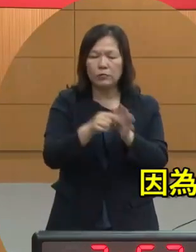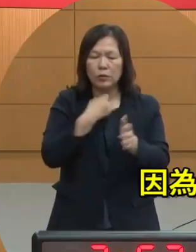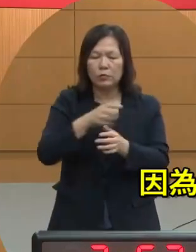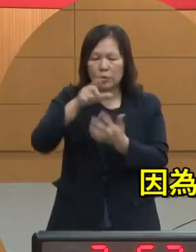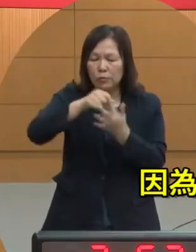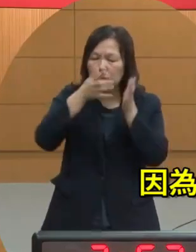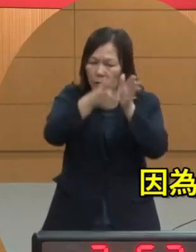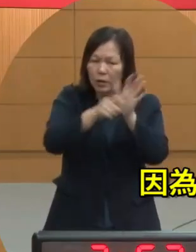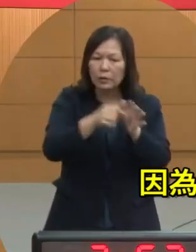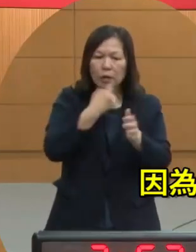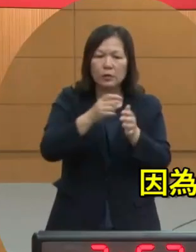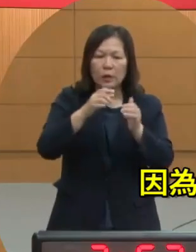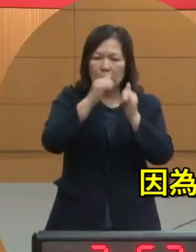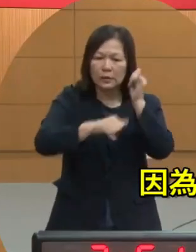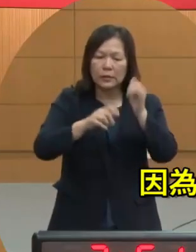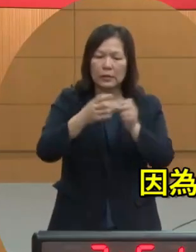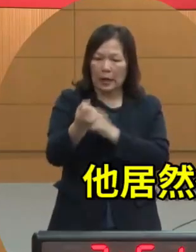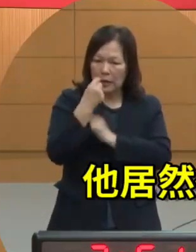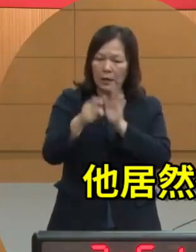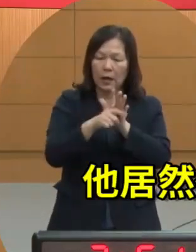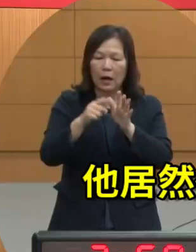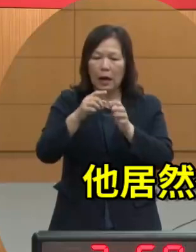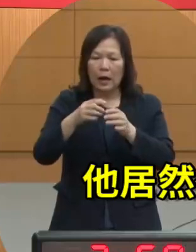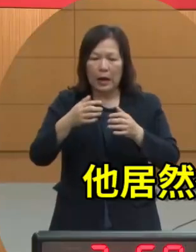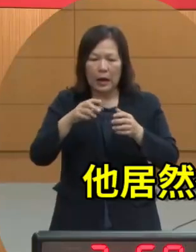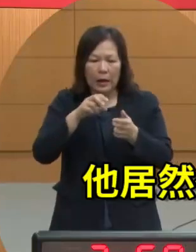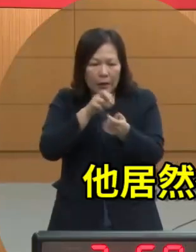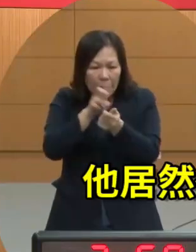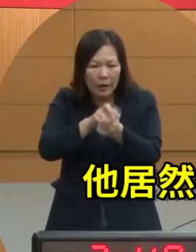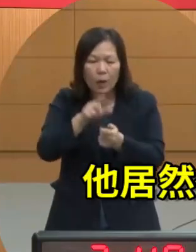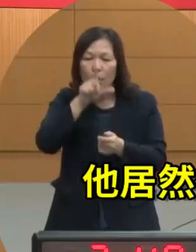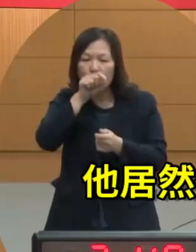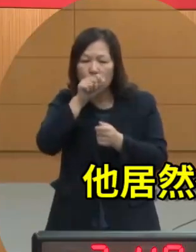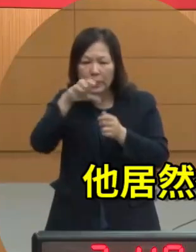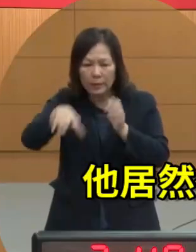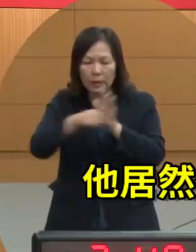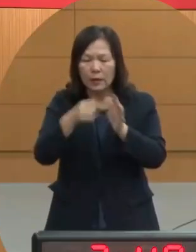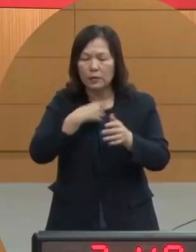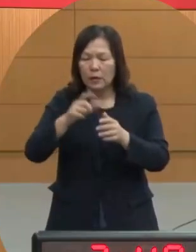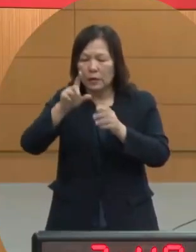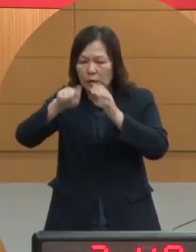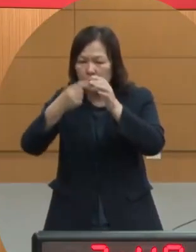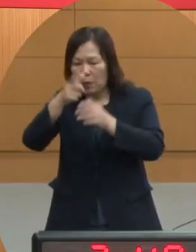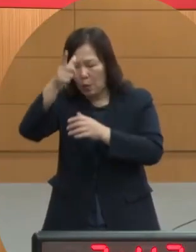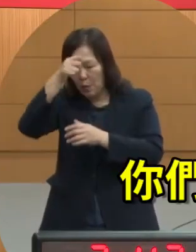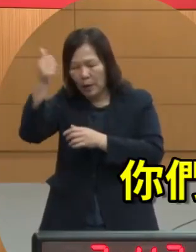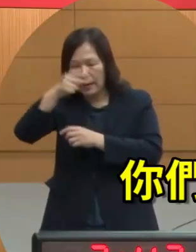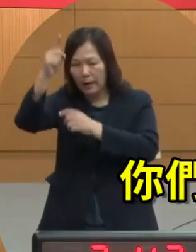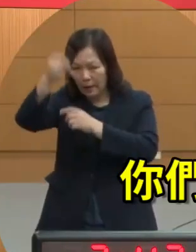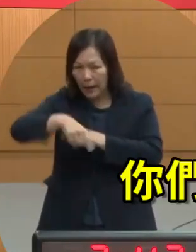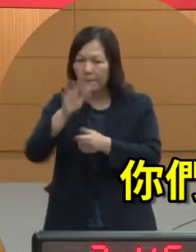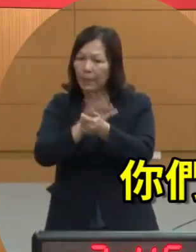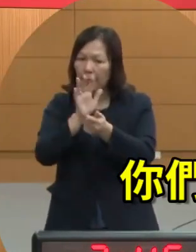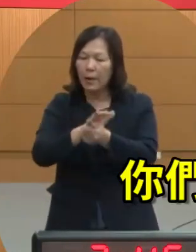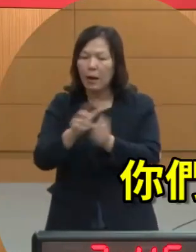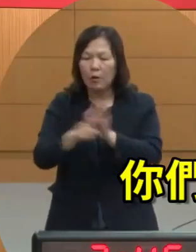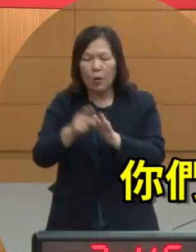因為樂樂養雞場 只有黃國昌 他居然從台北下到南部來幫忙 你們不覺得很感動嗎